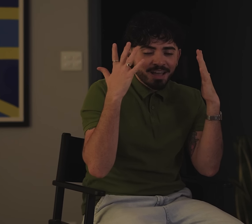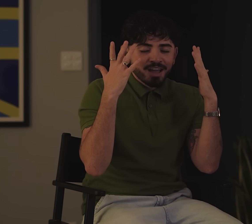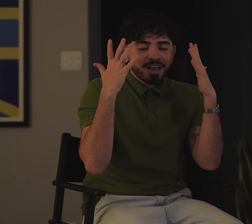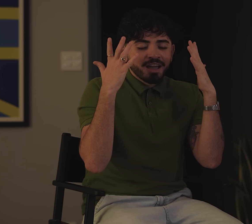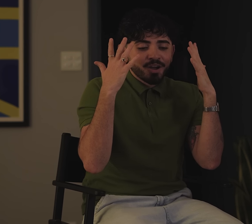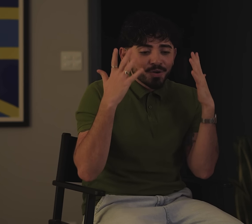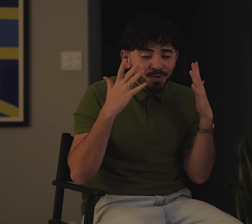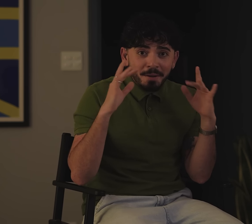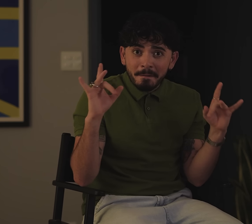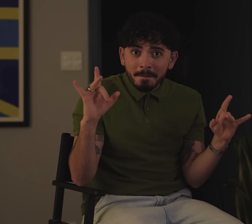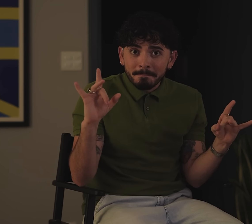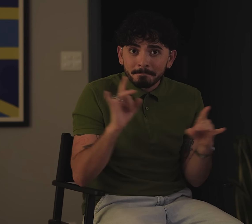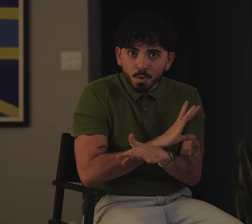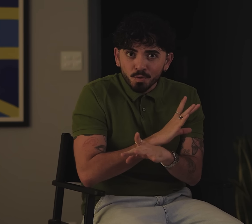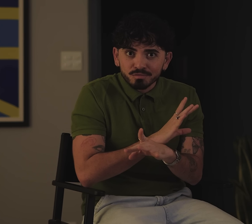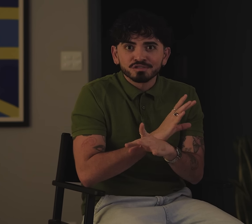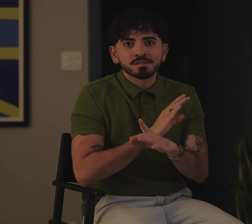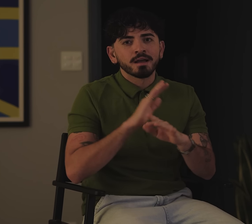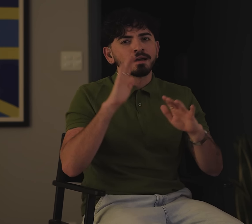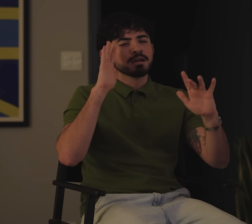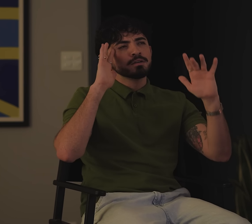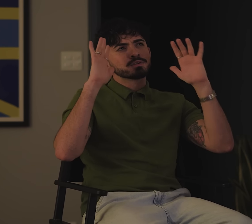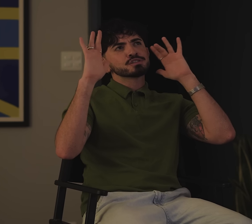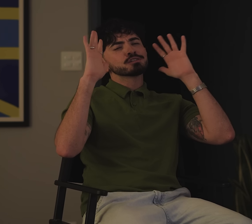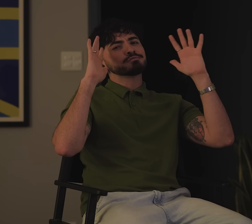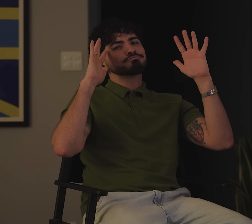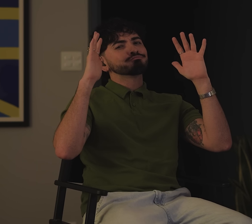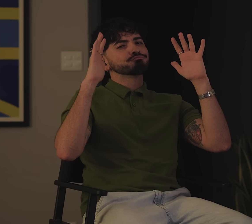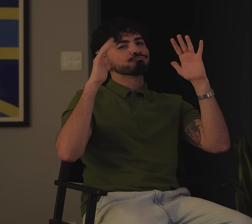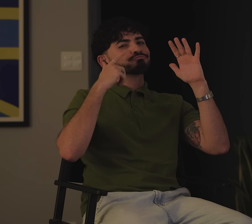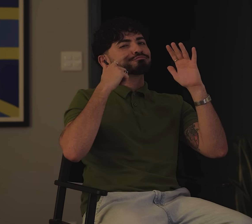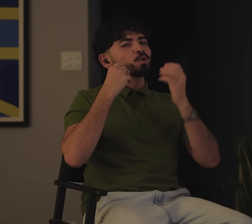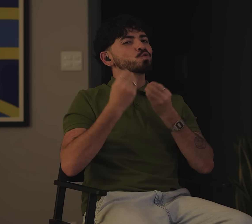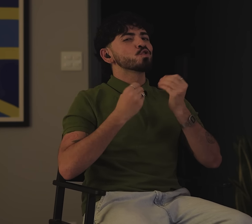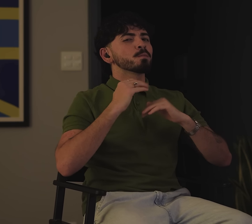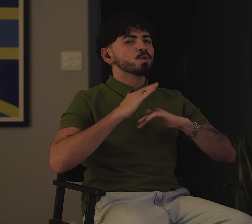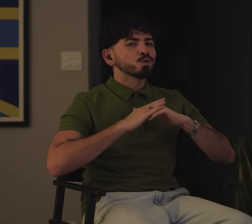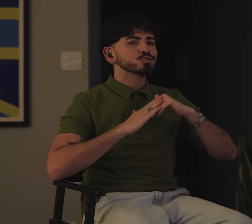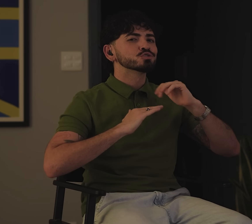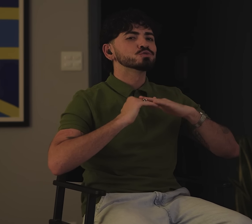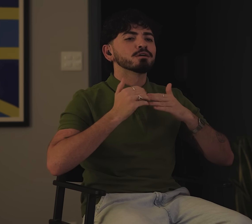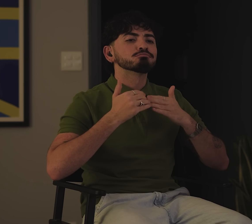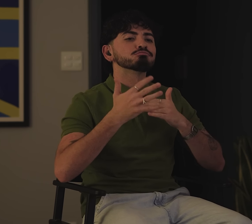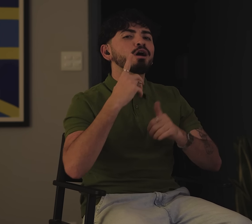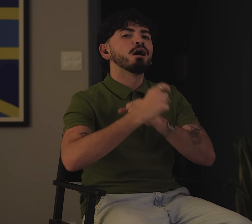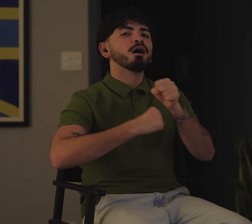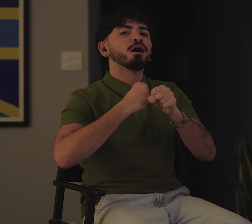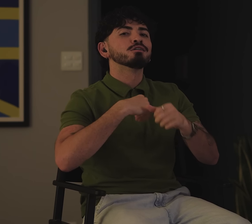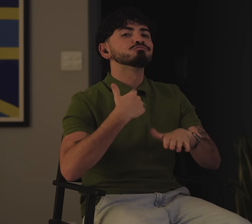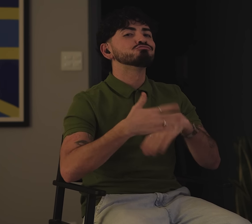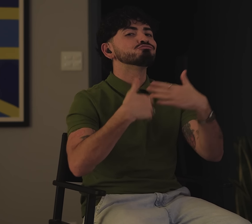o que construímos até aqui, na última edição antes da pausa. E depois… Descobrir o que ainda podemos construir.